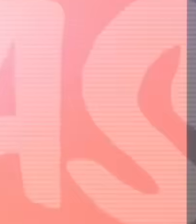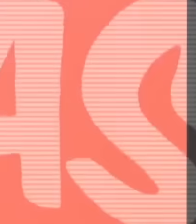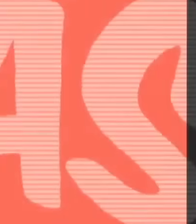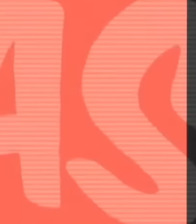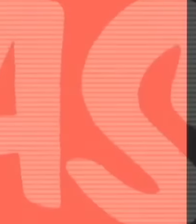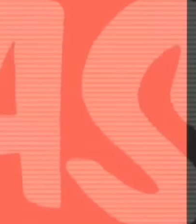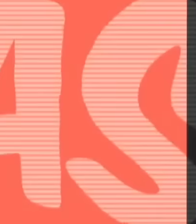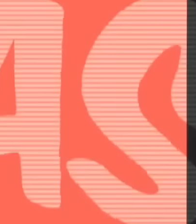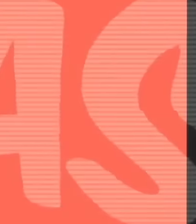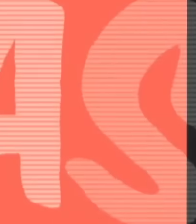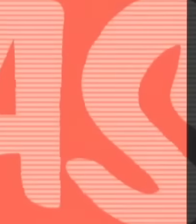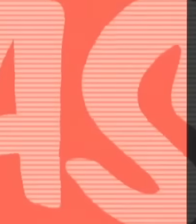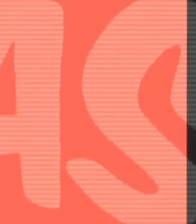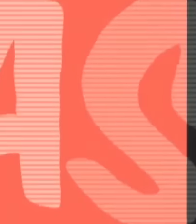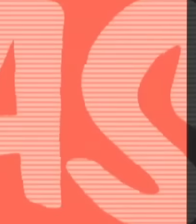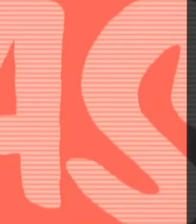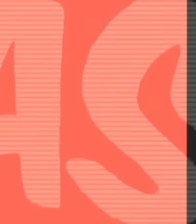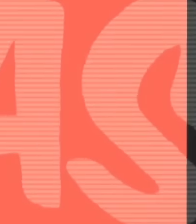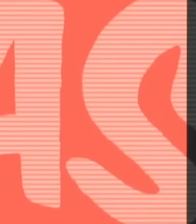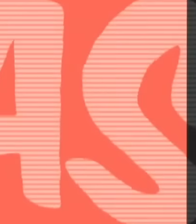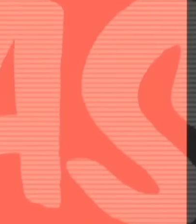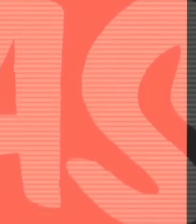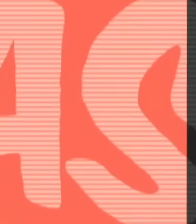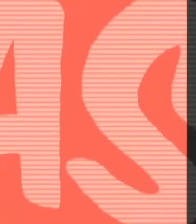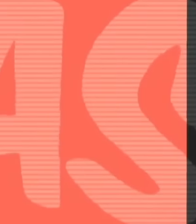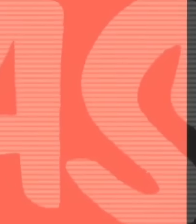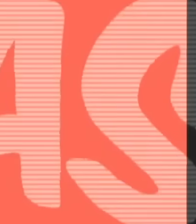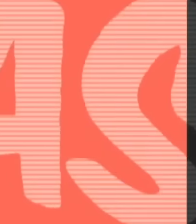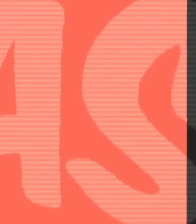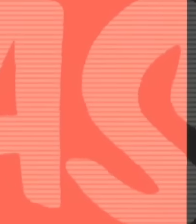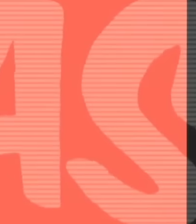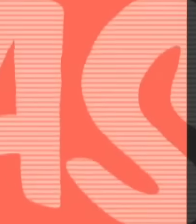Y este inicio de año ya nos está apretando el bolsillo. Escuchen porque a partir de hoy aumenta